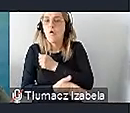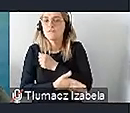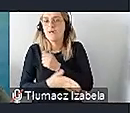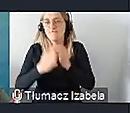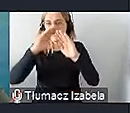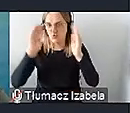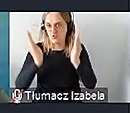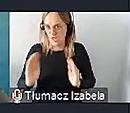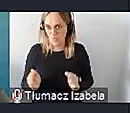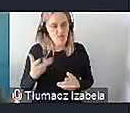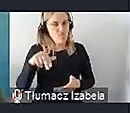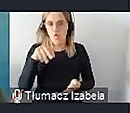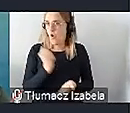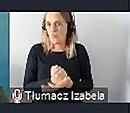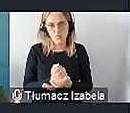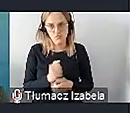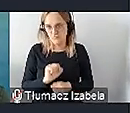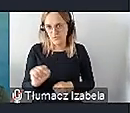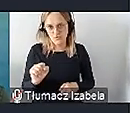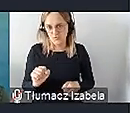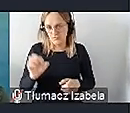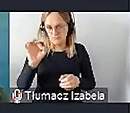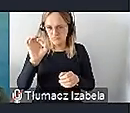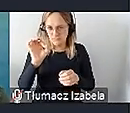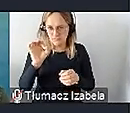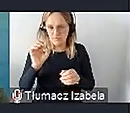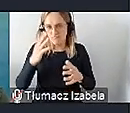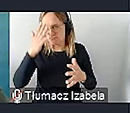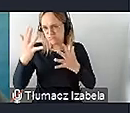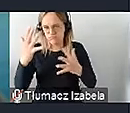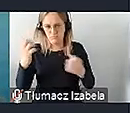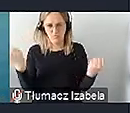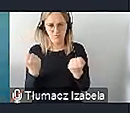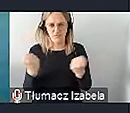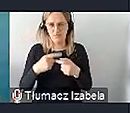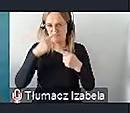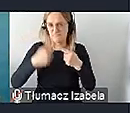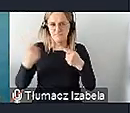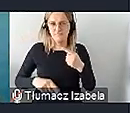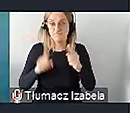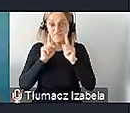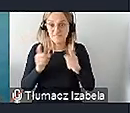może bardziej abstrakcyjne, niekoniecznie występujące naprawdę w naturze.